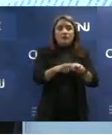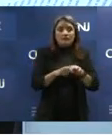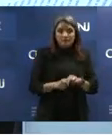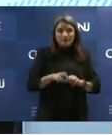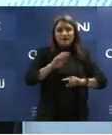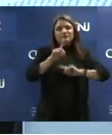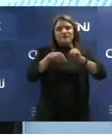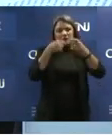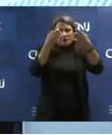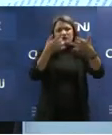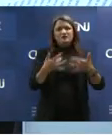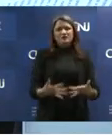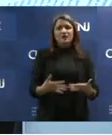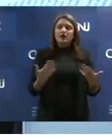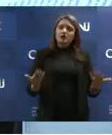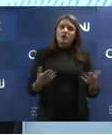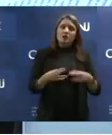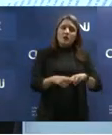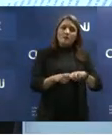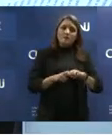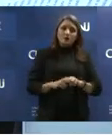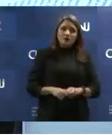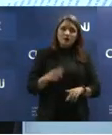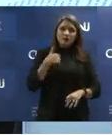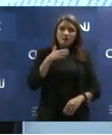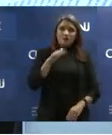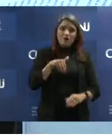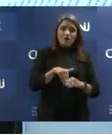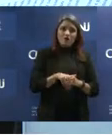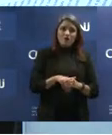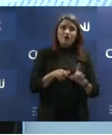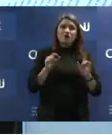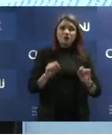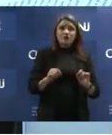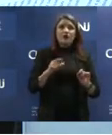Eu estou votando pela instauração do procedimento administrativo.